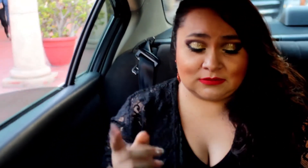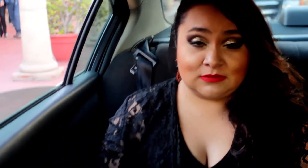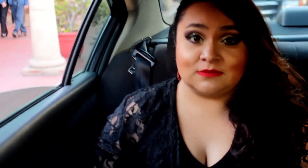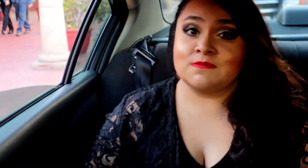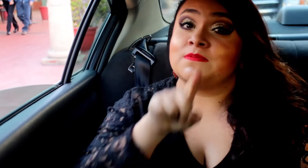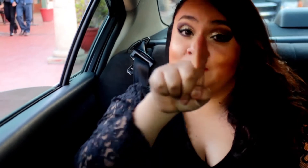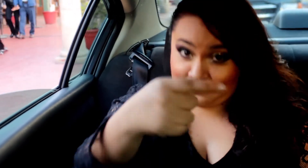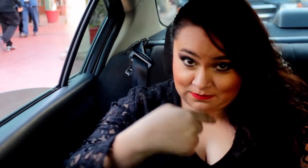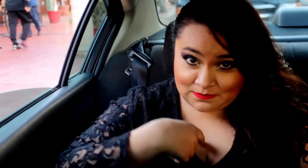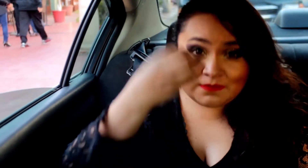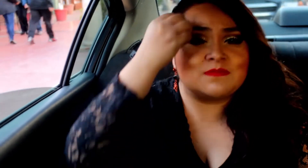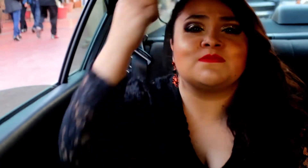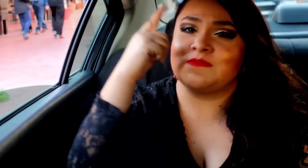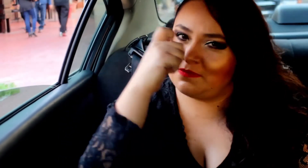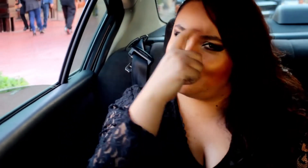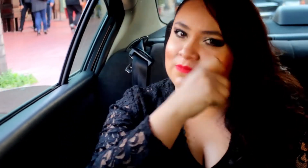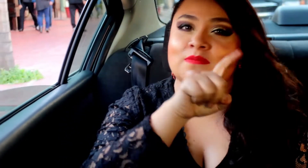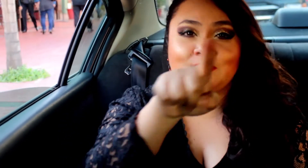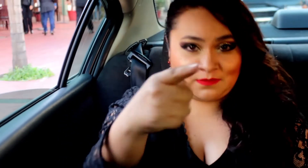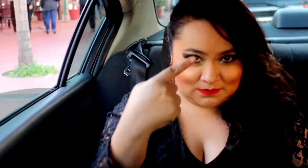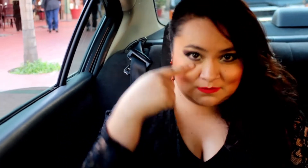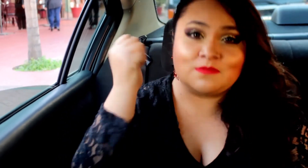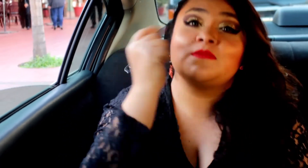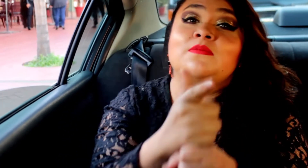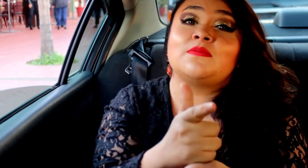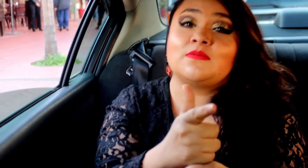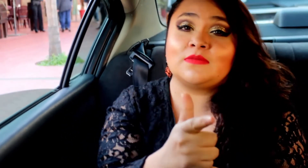no soy fácil de olvidar lo haz comprobado